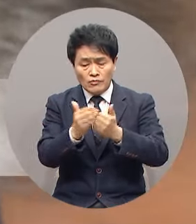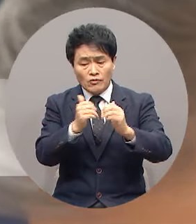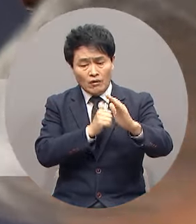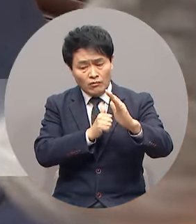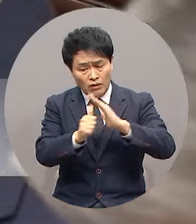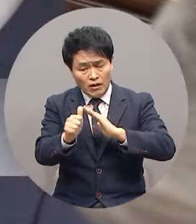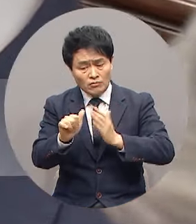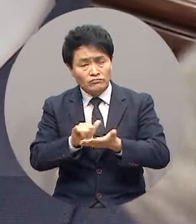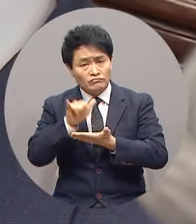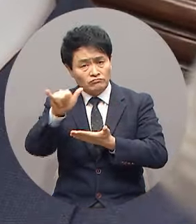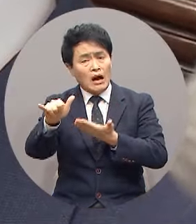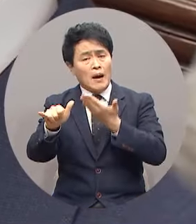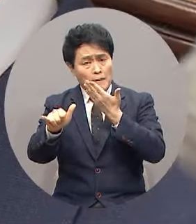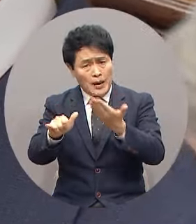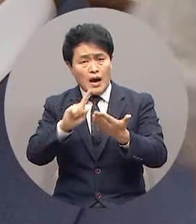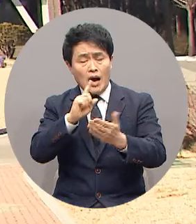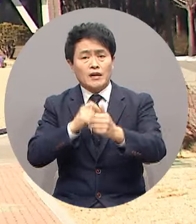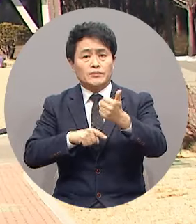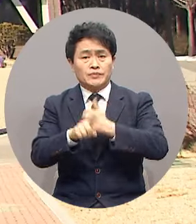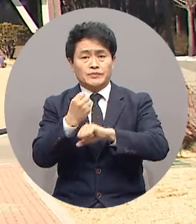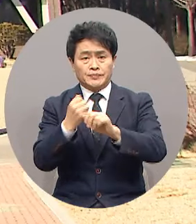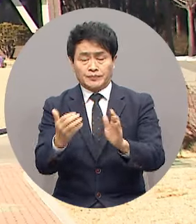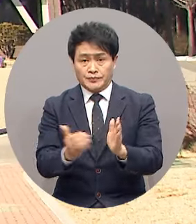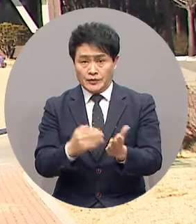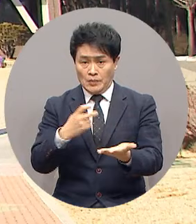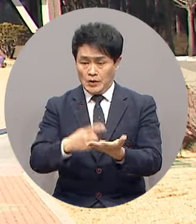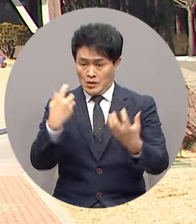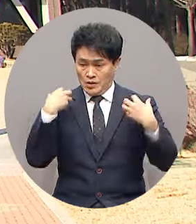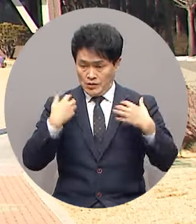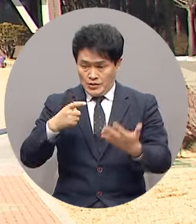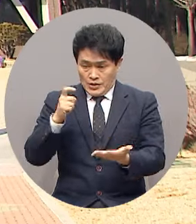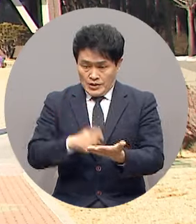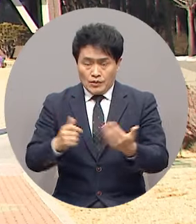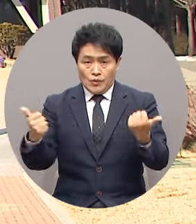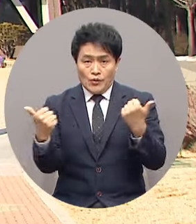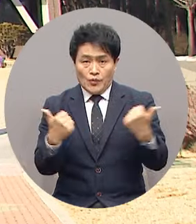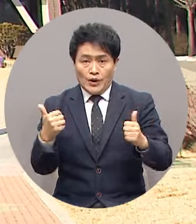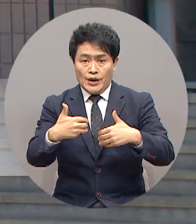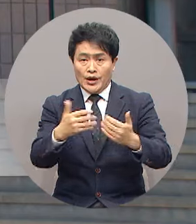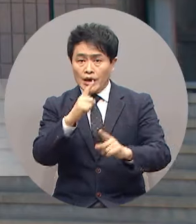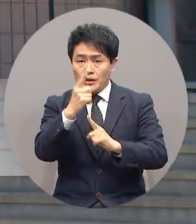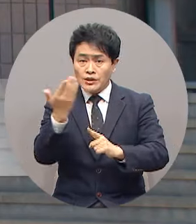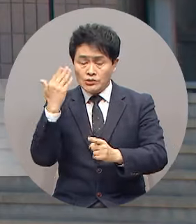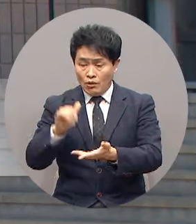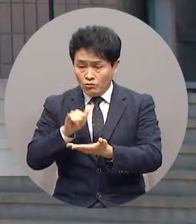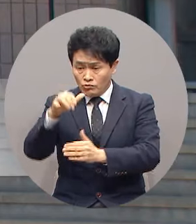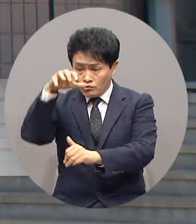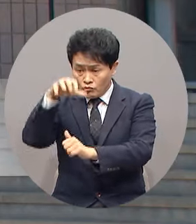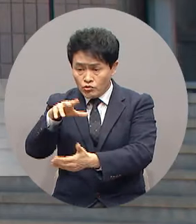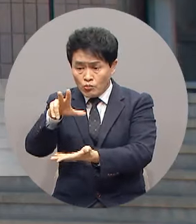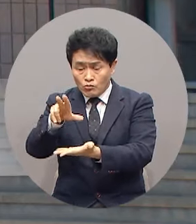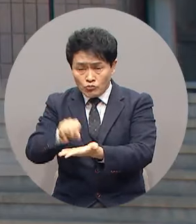도주가 아니라 공적 업무를 수행하러 간다는 점을 감안해 처리할 것이라고 말했습니다.